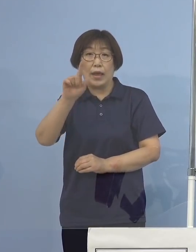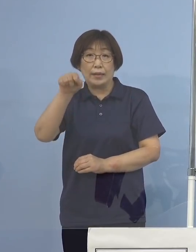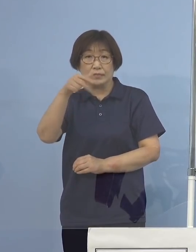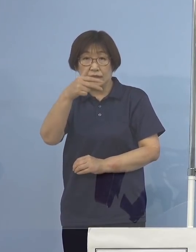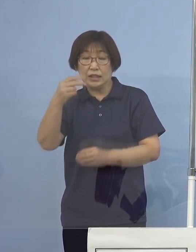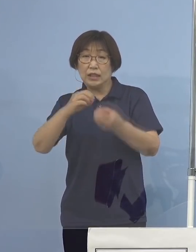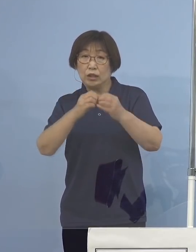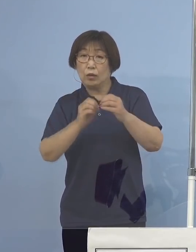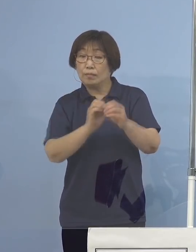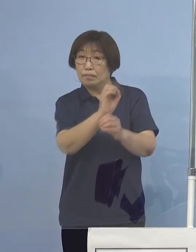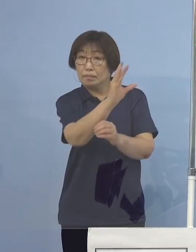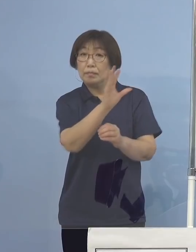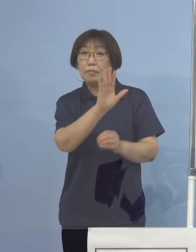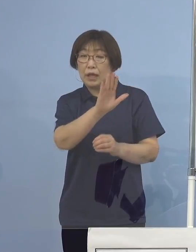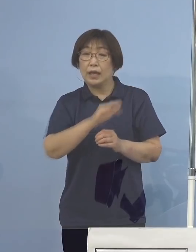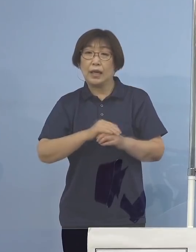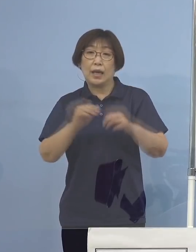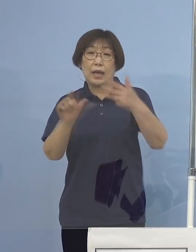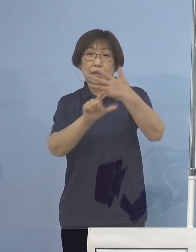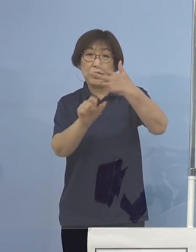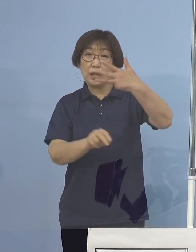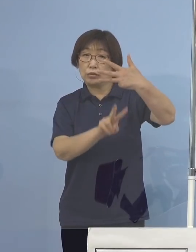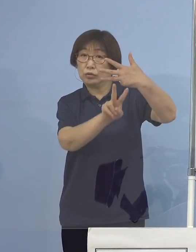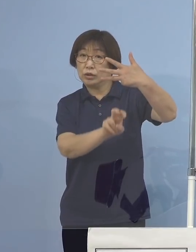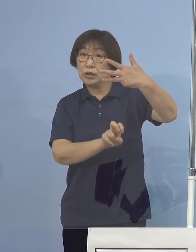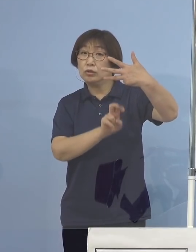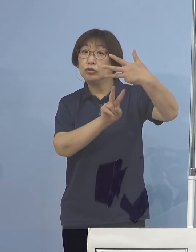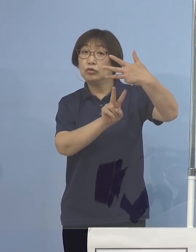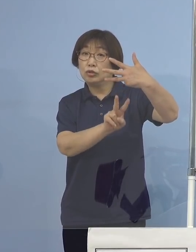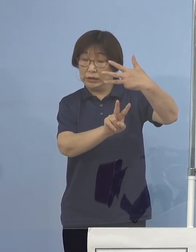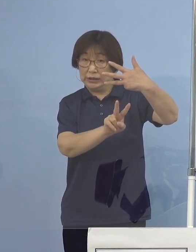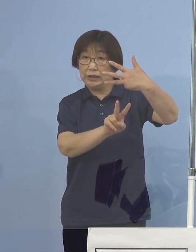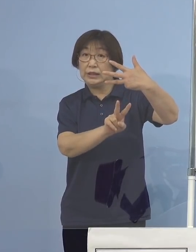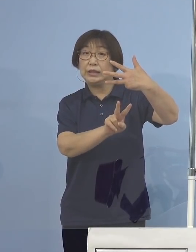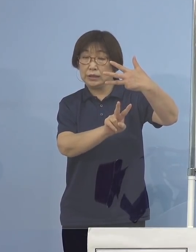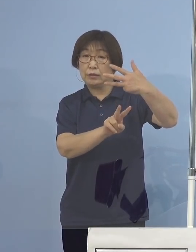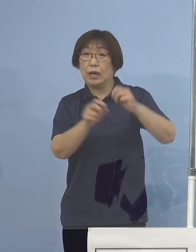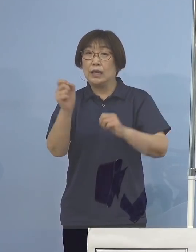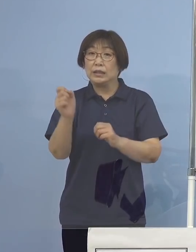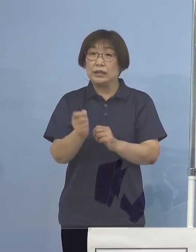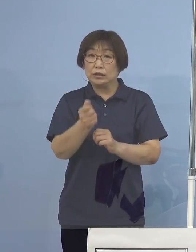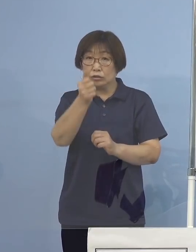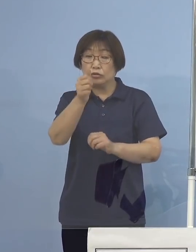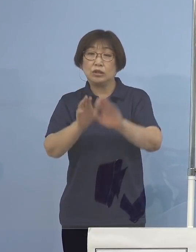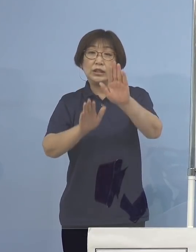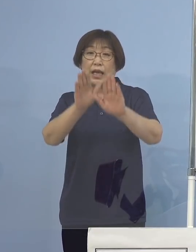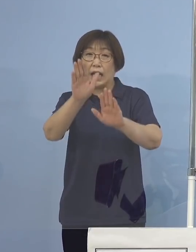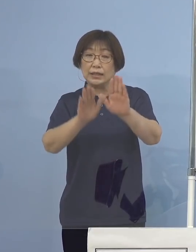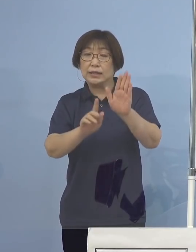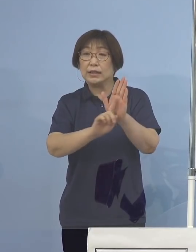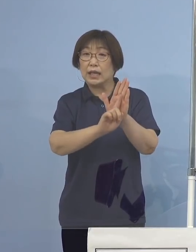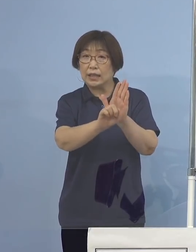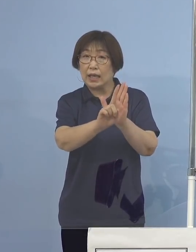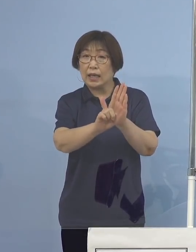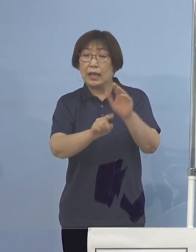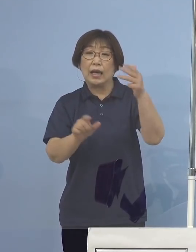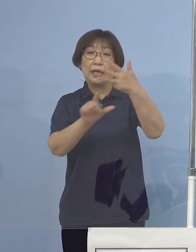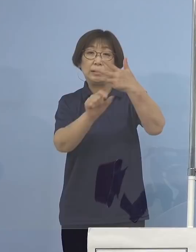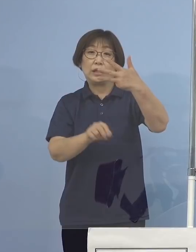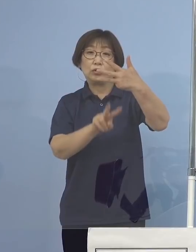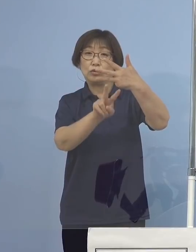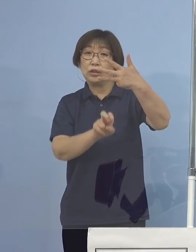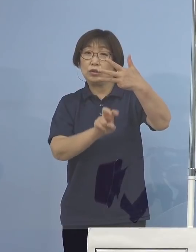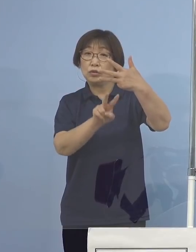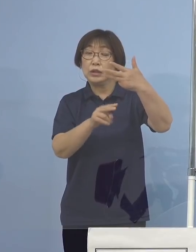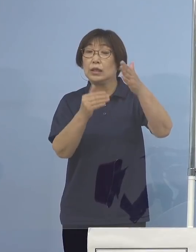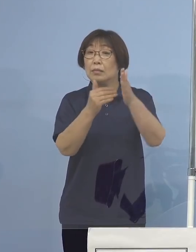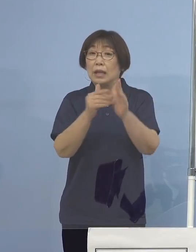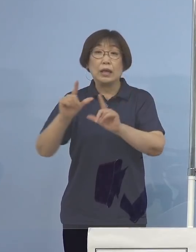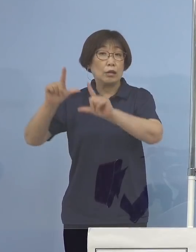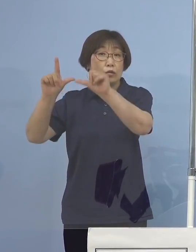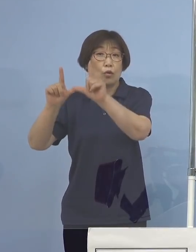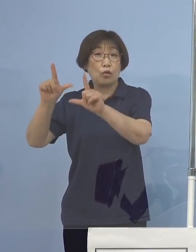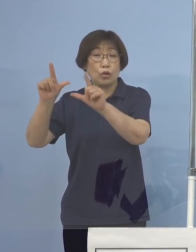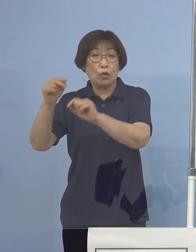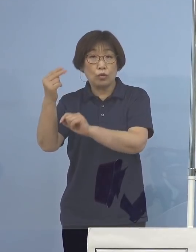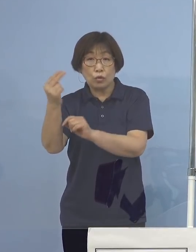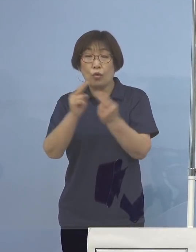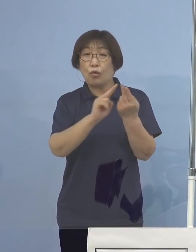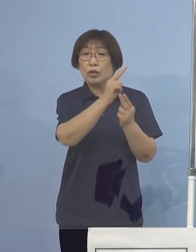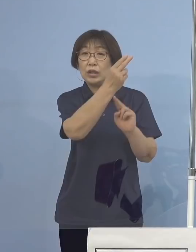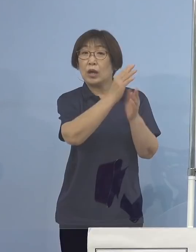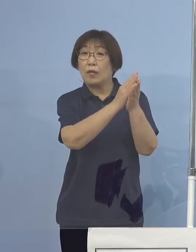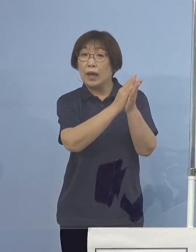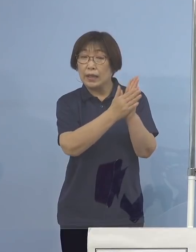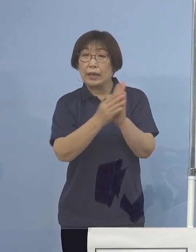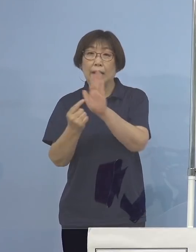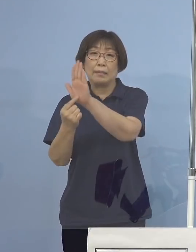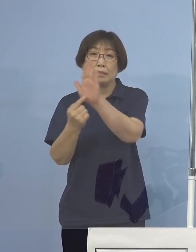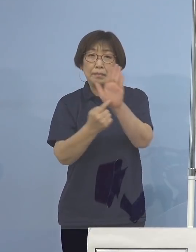そして8月22日これは「緊急事態宣言 」こちらが 8月22日まで東京都、沖縄県出されているところであり